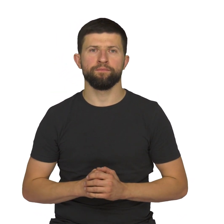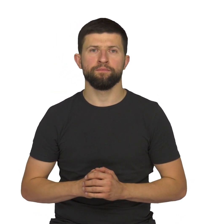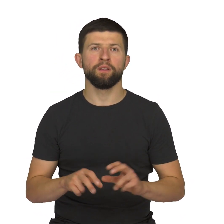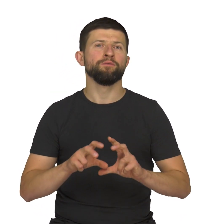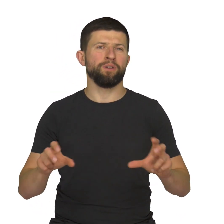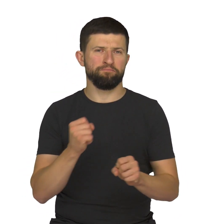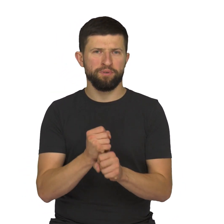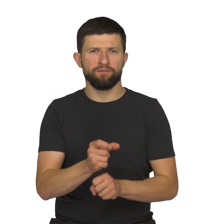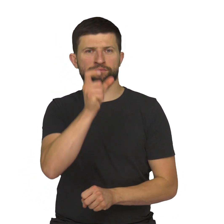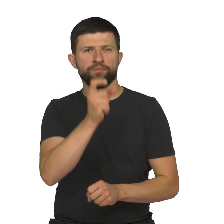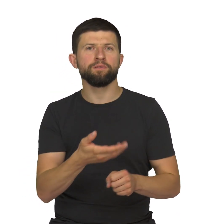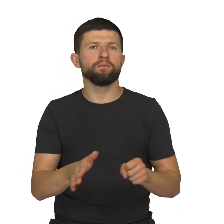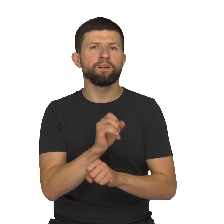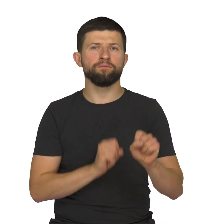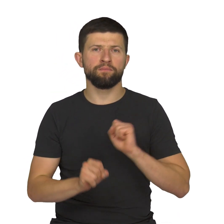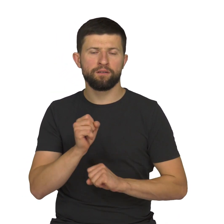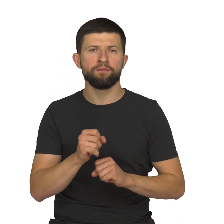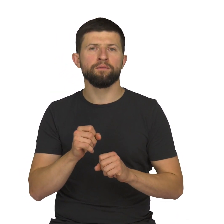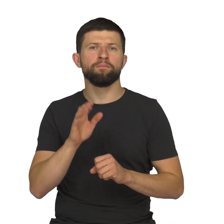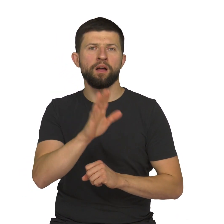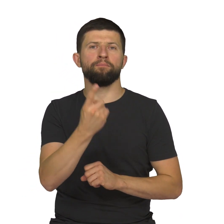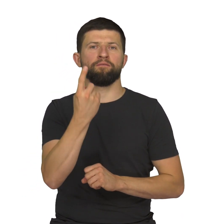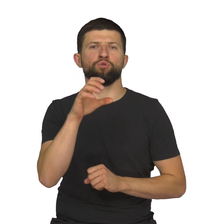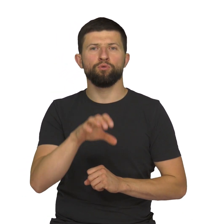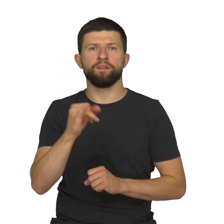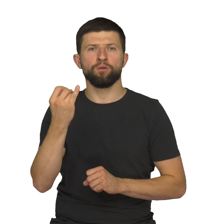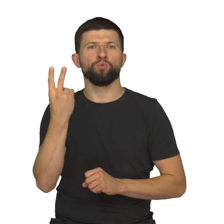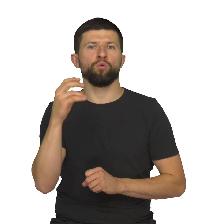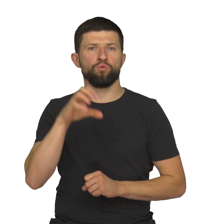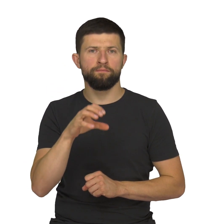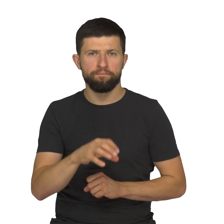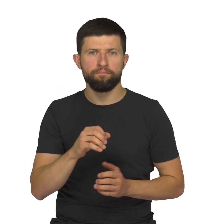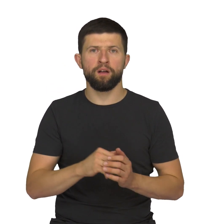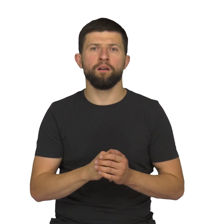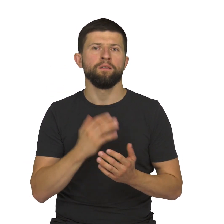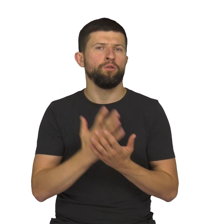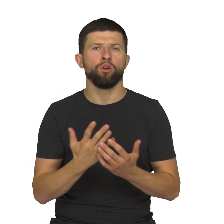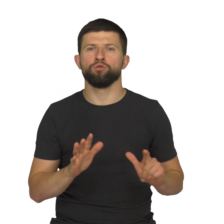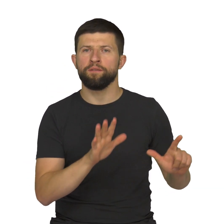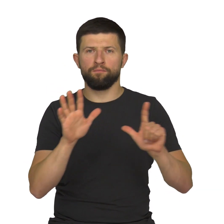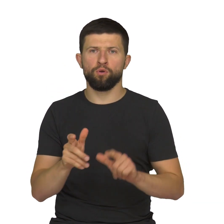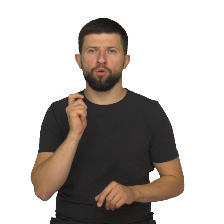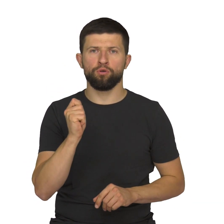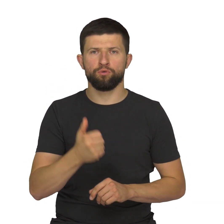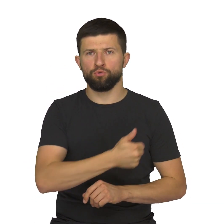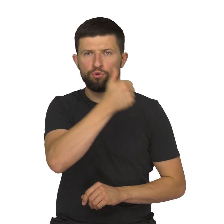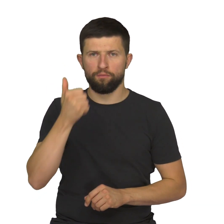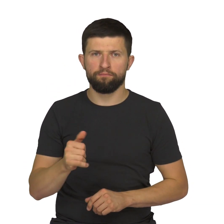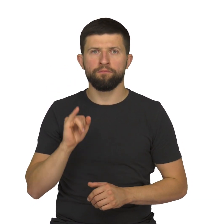Czas pracy osoby niepełnosprawnej zaliczonej do znacznego lub umiarkowanego stopnia niepełnosprawności nie może przekraczać 7 godzin na dobę